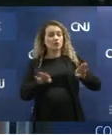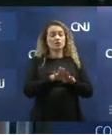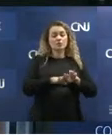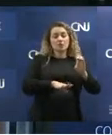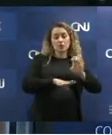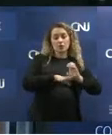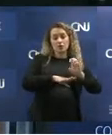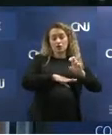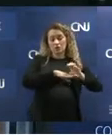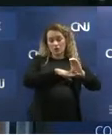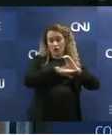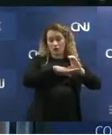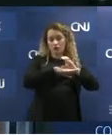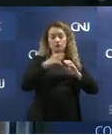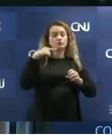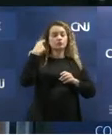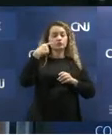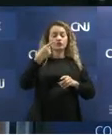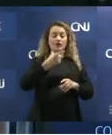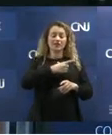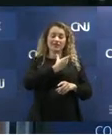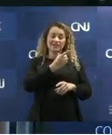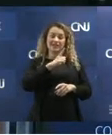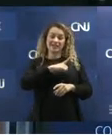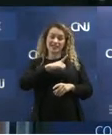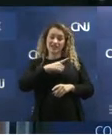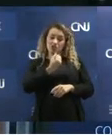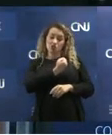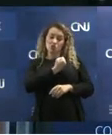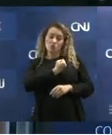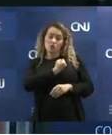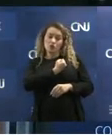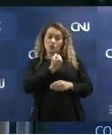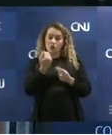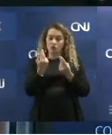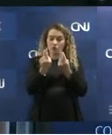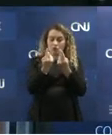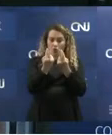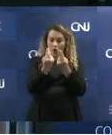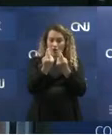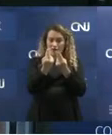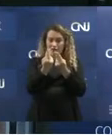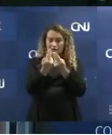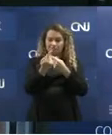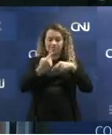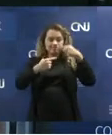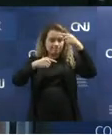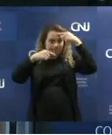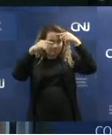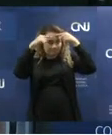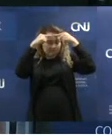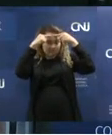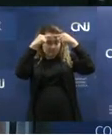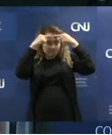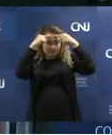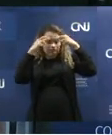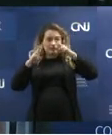estarão inúmeros idênticos de vagas, num raciocínio egoísta. Quiçá, ainda melhor